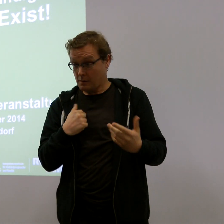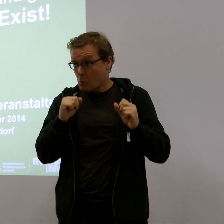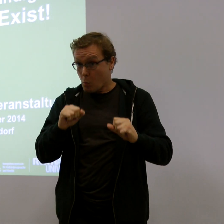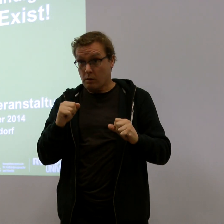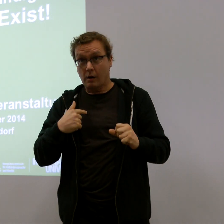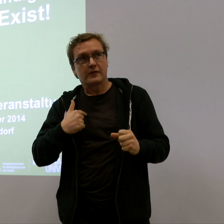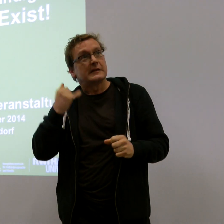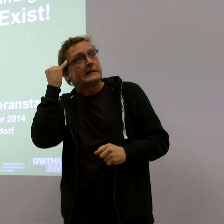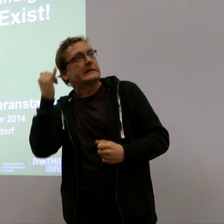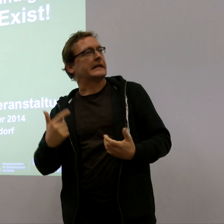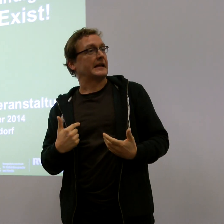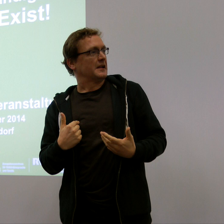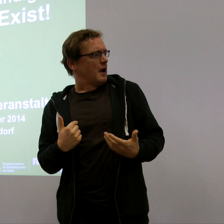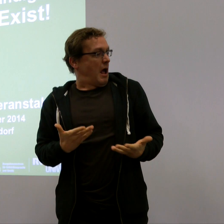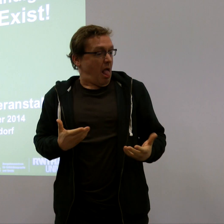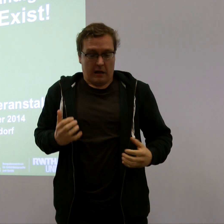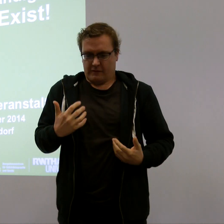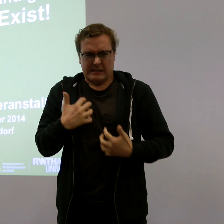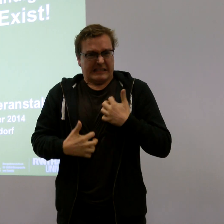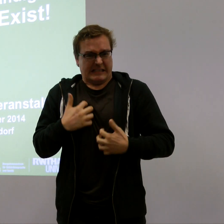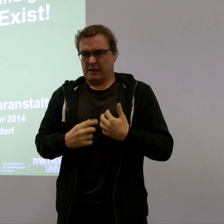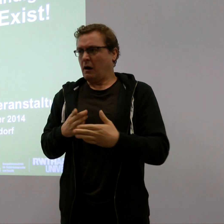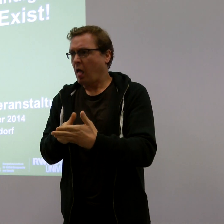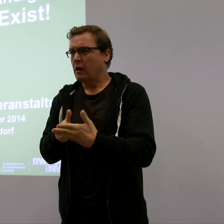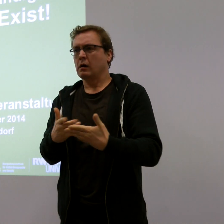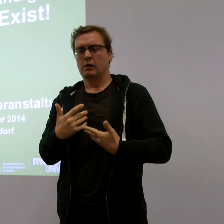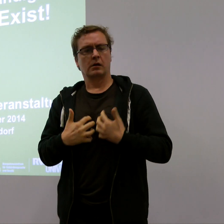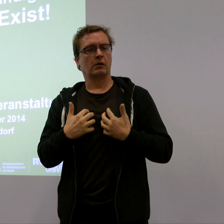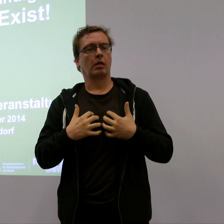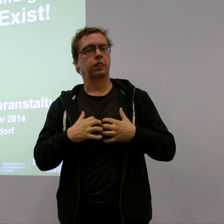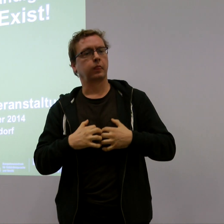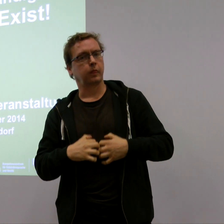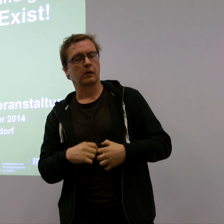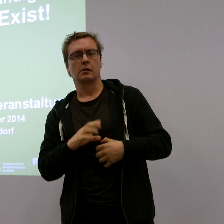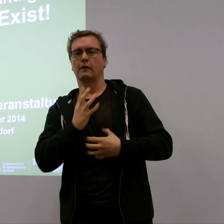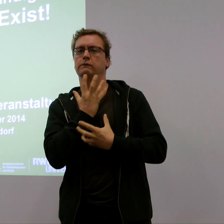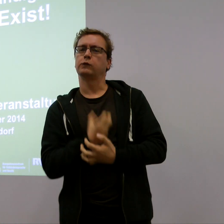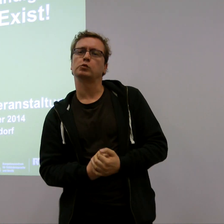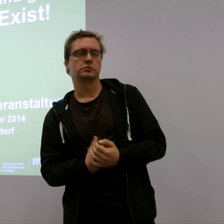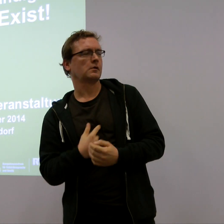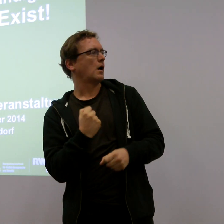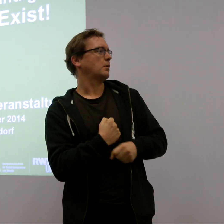Die Möglichkeiten und die eigene Idee zu verfolgen, das arbeitet in einem. Dann trifft man auf Barrieren, man lässt nach, ist frustriert und widmet sich wieder seiner Arbeit,